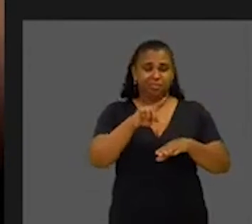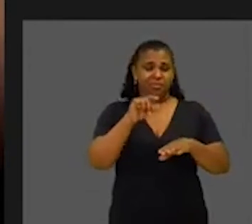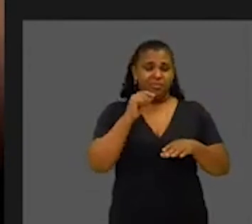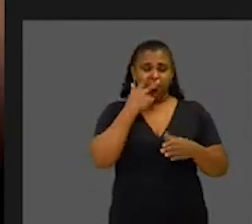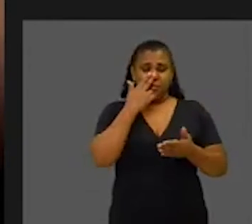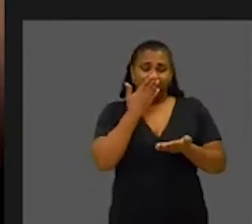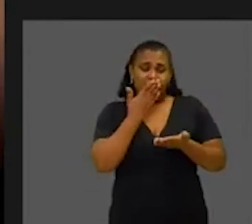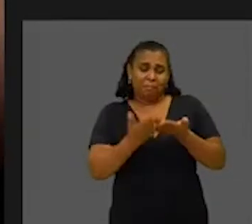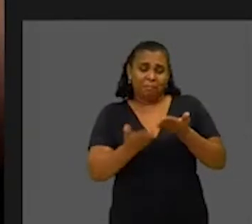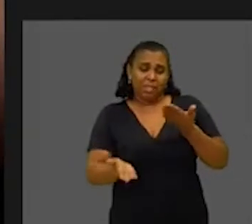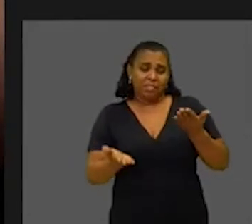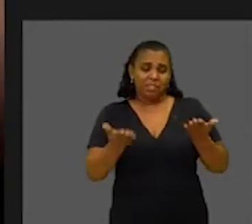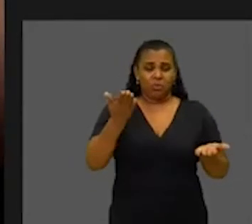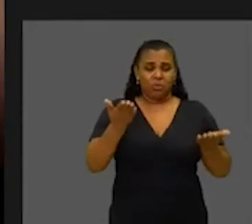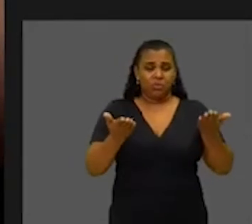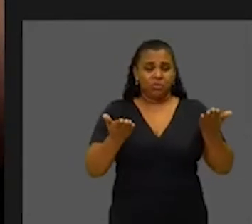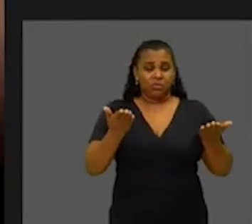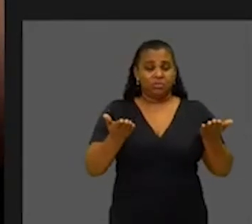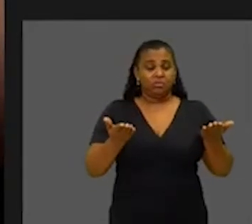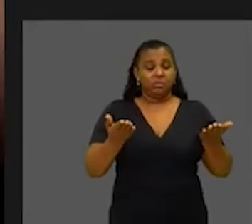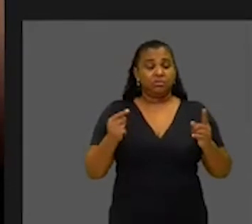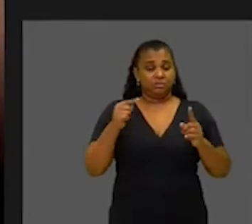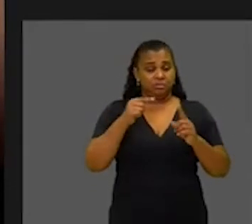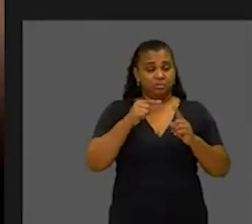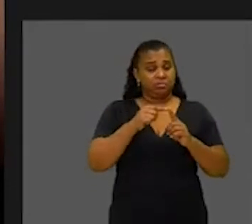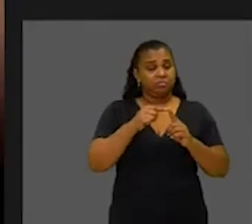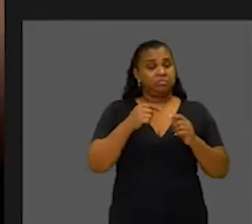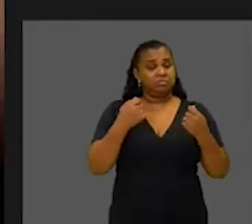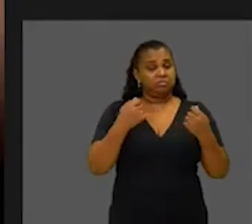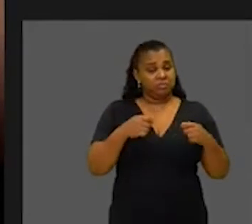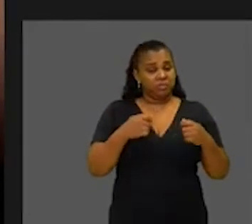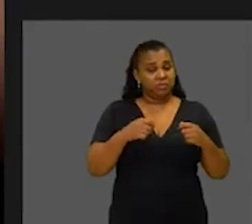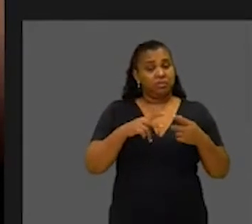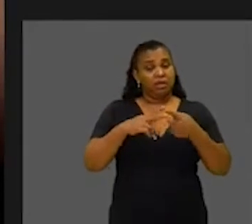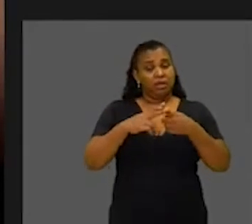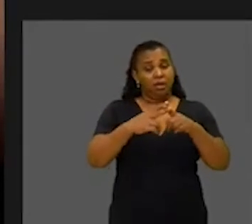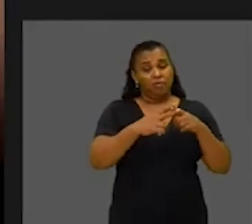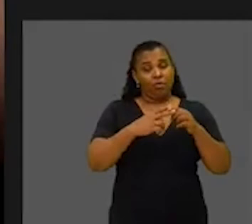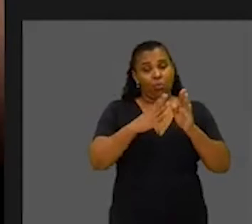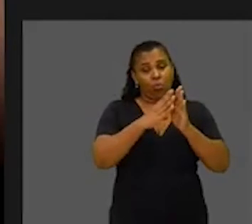medida Então nesse ponto eu acho que deveria ter uma reforma do modelo porque eu mudei o modelo